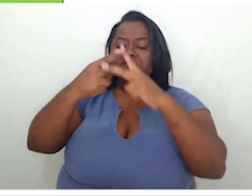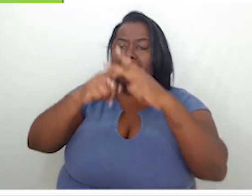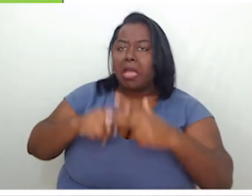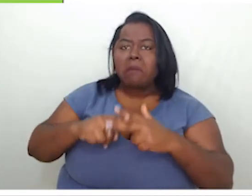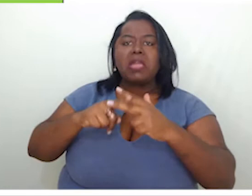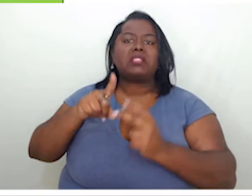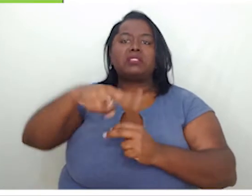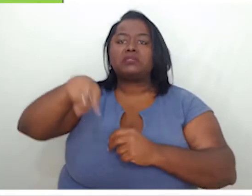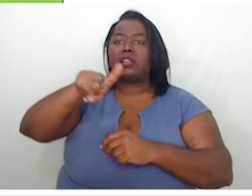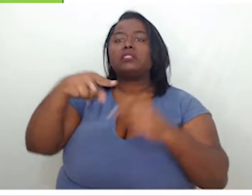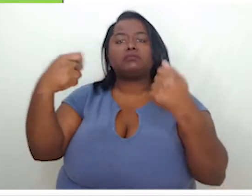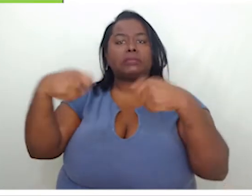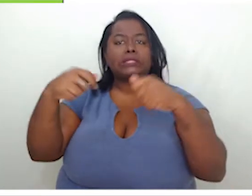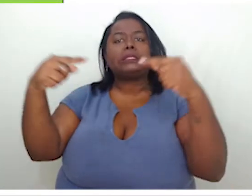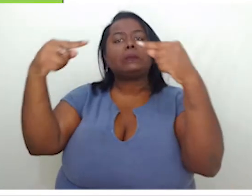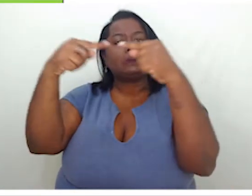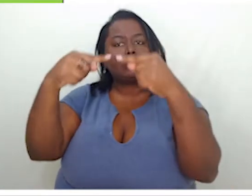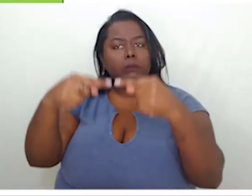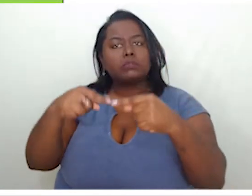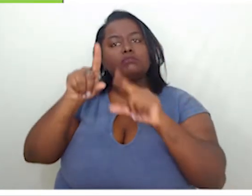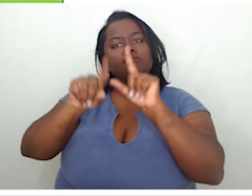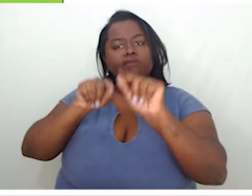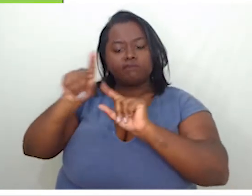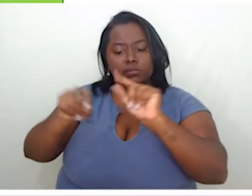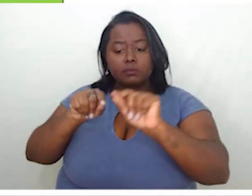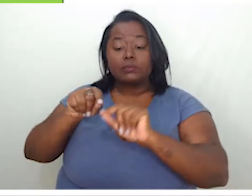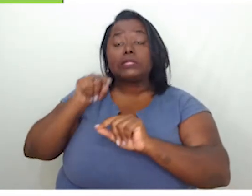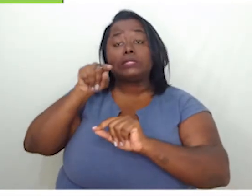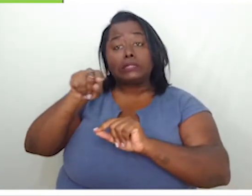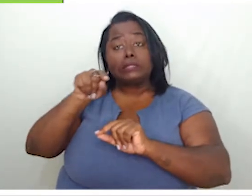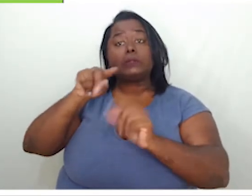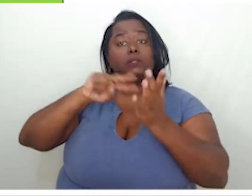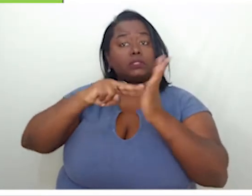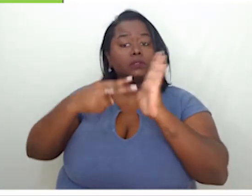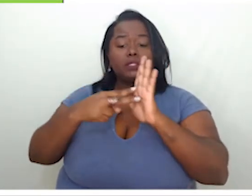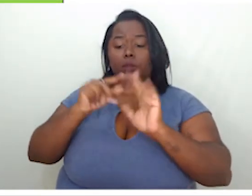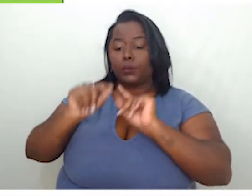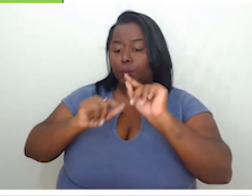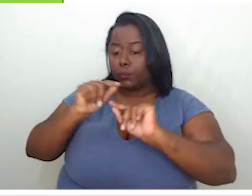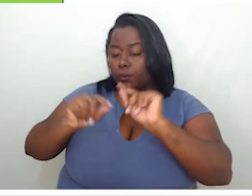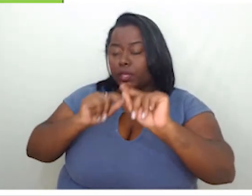Eso significa, en la práctica, que ellos tienen muchas herramientas digitales